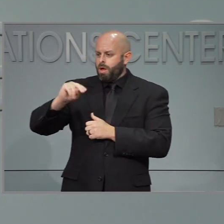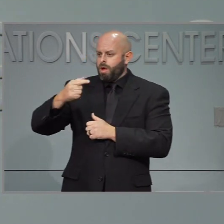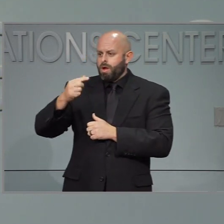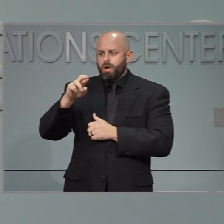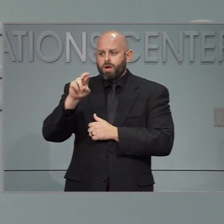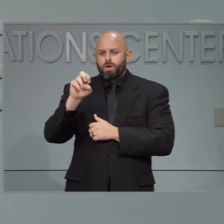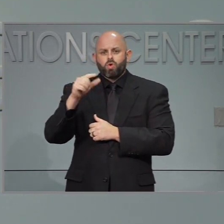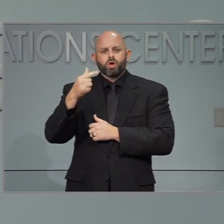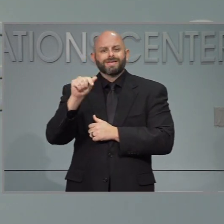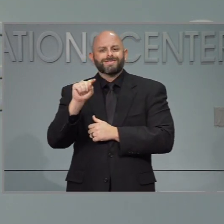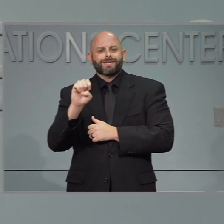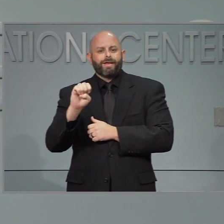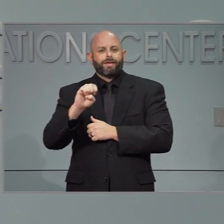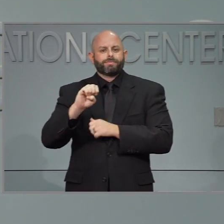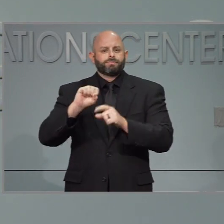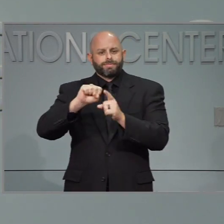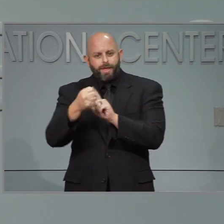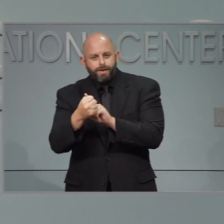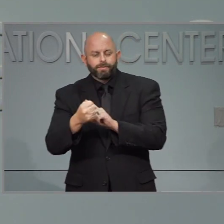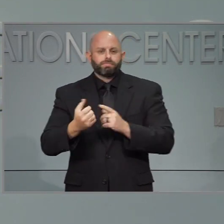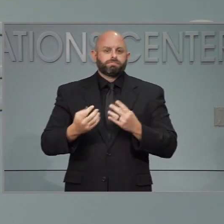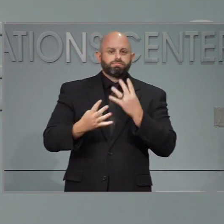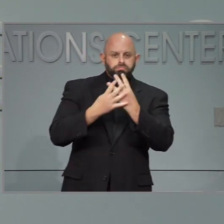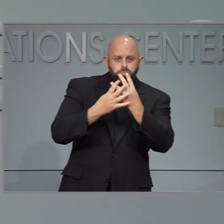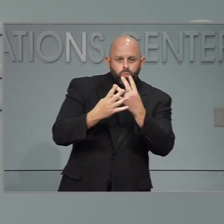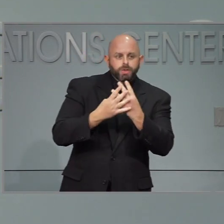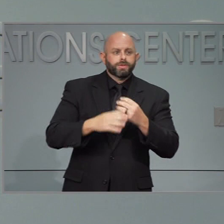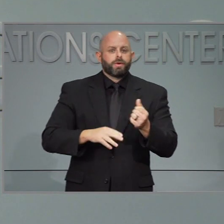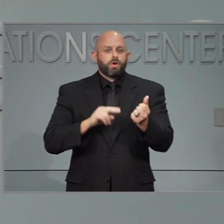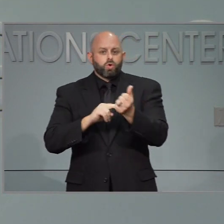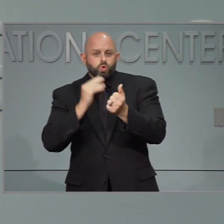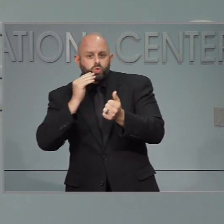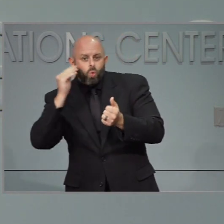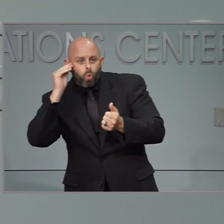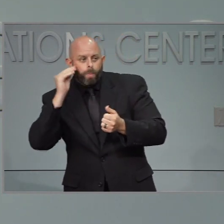Son los centros de piden CIA congregada ya sea en cárceles o